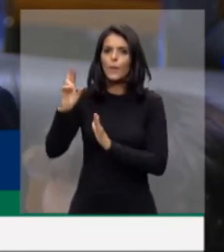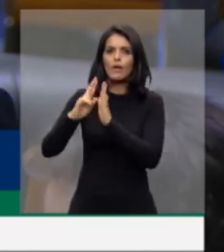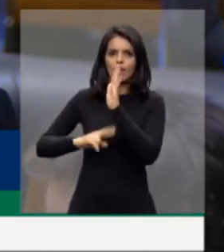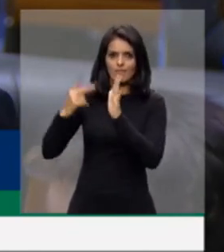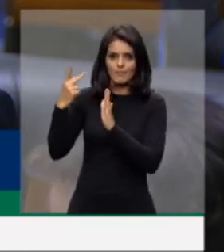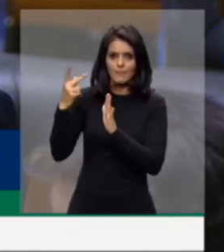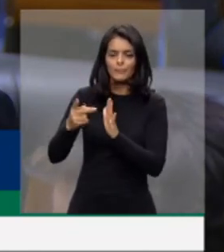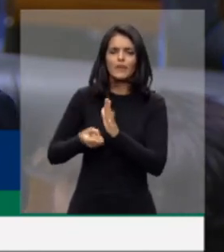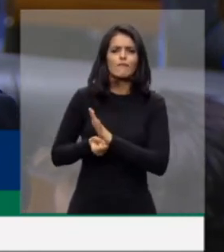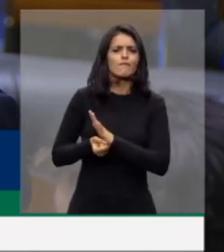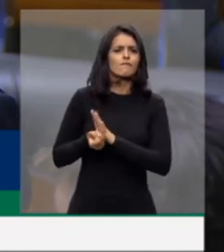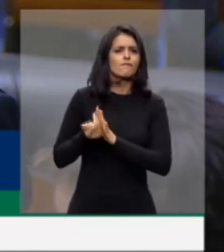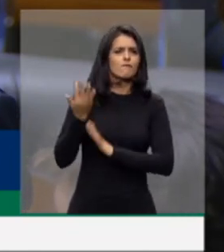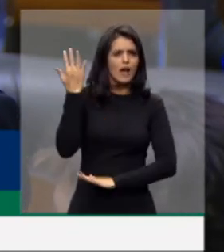ABRINDO MÃO, NÓS TEMOS